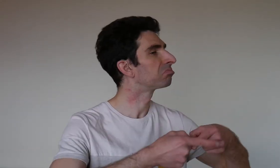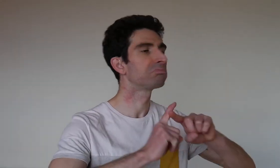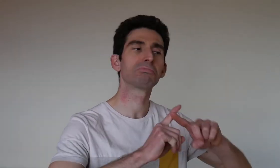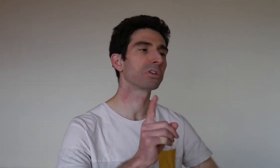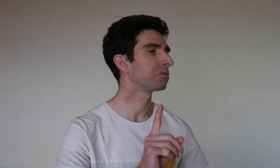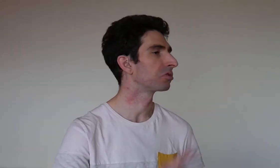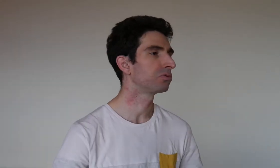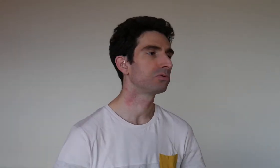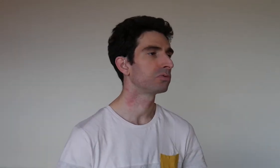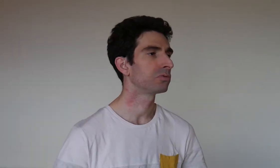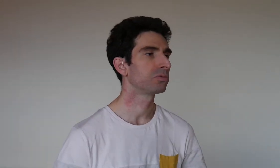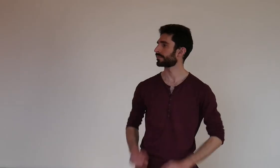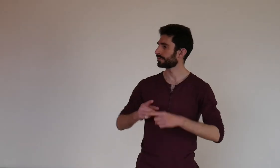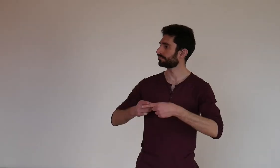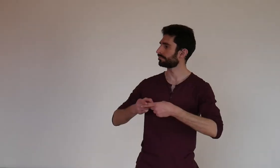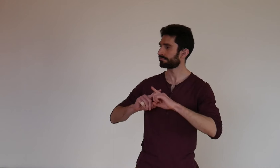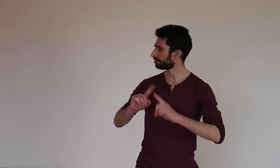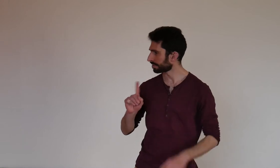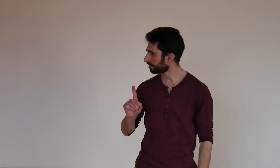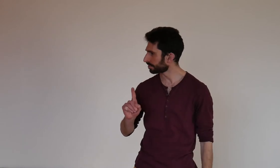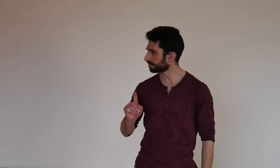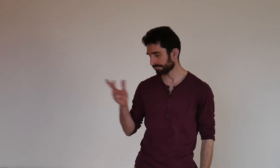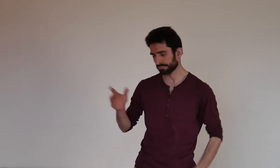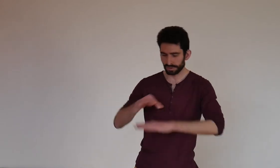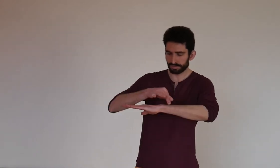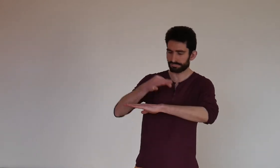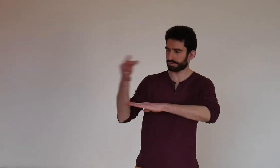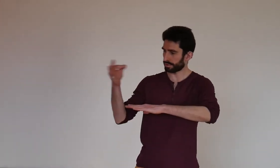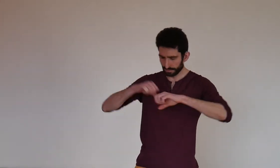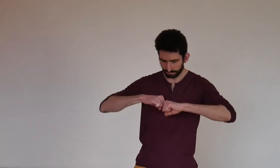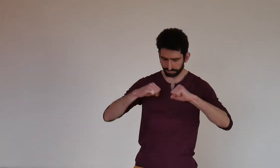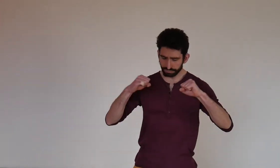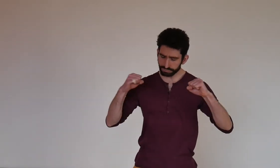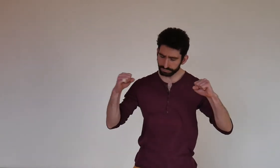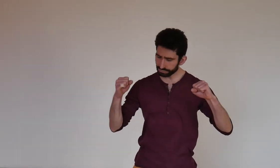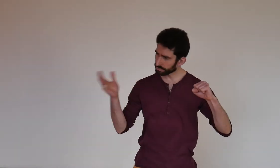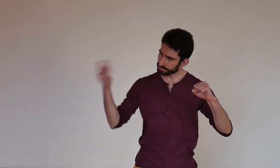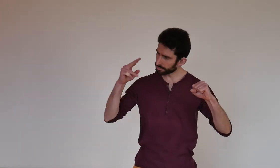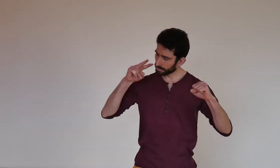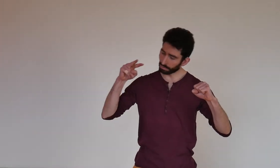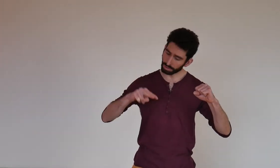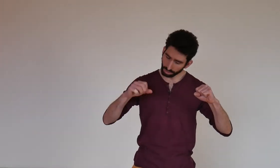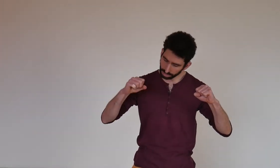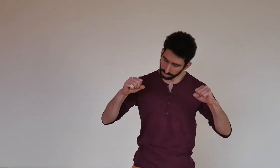Pas convaincu ! Pas convaincu ? Alors, regardons un poil de plus près. Viens, regarde.